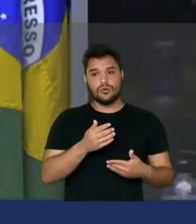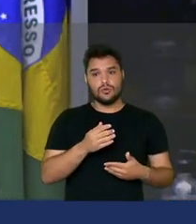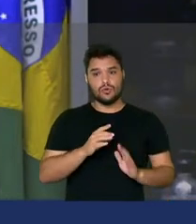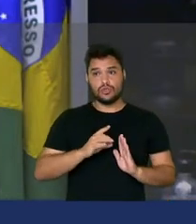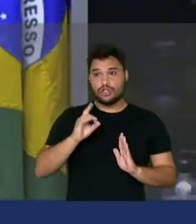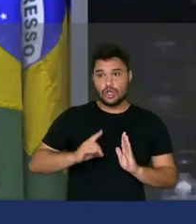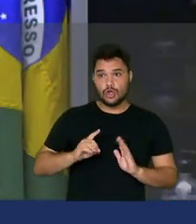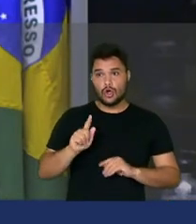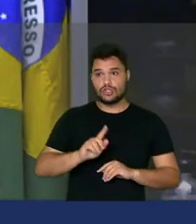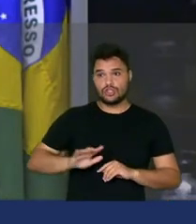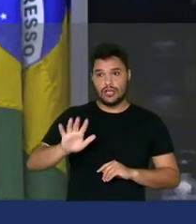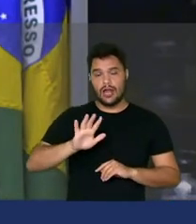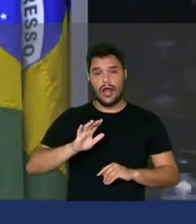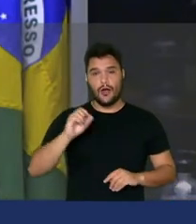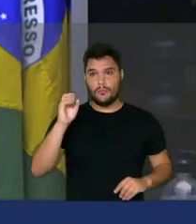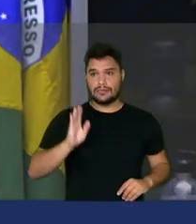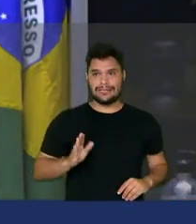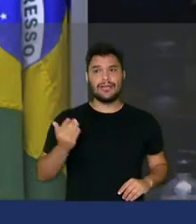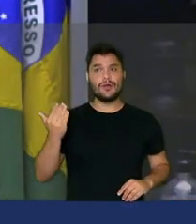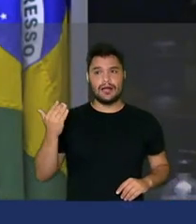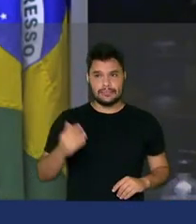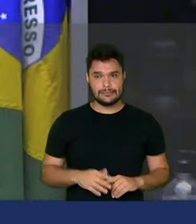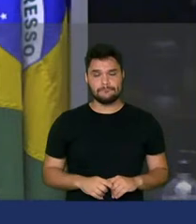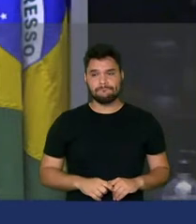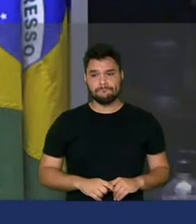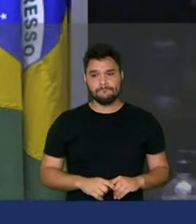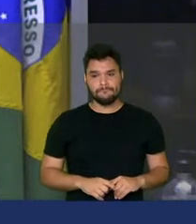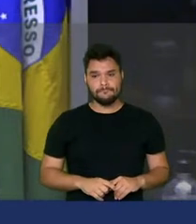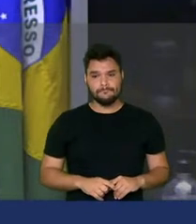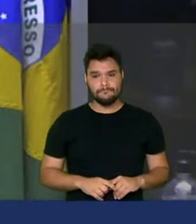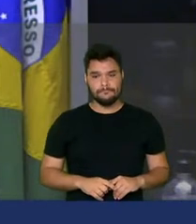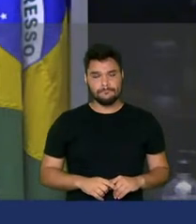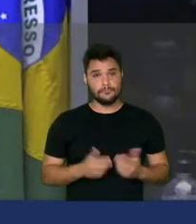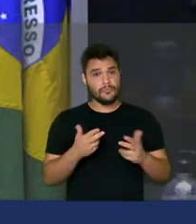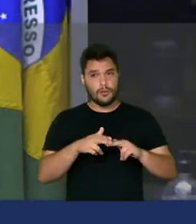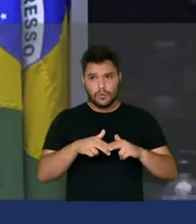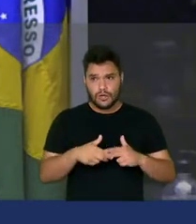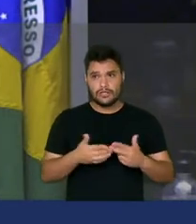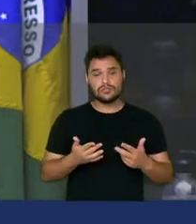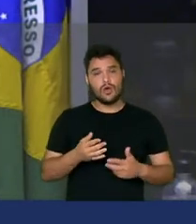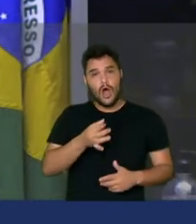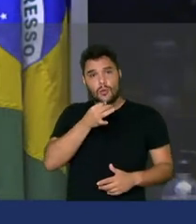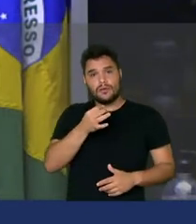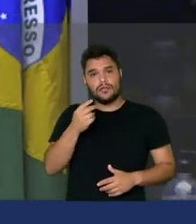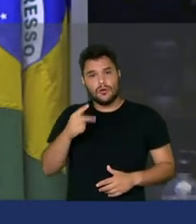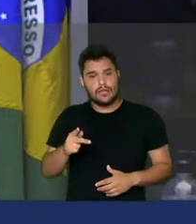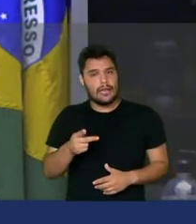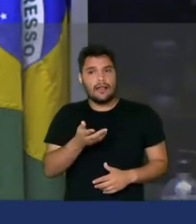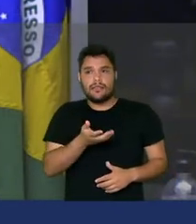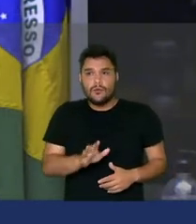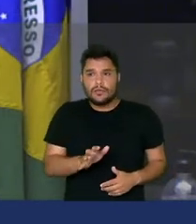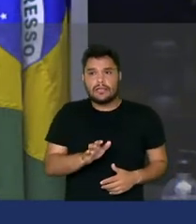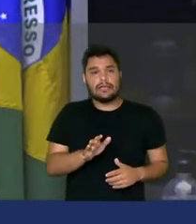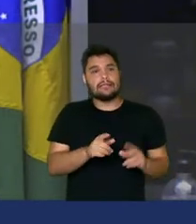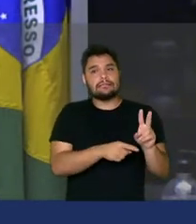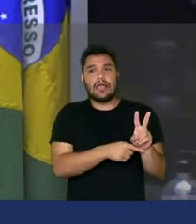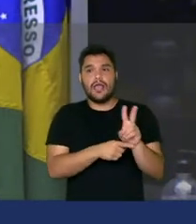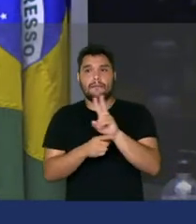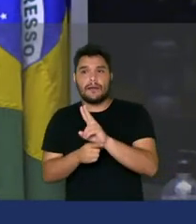ITAIPU, O SENHOR ALEXANDRE TEIXEIRA, REQUISITADO ASSISTENTE DO DIRETOR GERAL BRASILEIRO NA É POCA. ENTÃO EM DECORRÊNCIA DE SUA POSTURA DE SE RECUSAR A SER